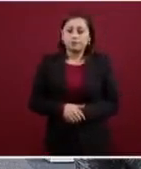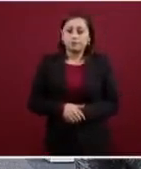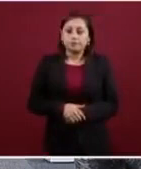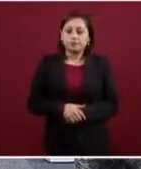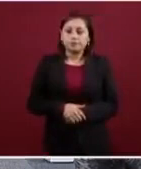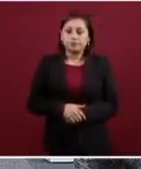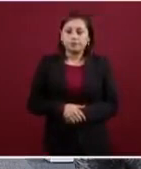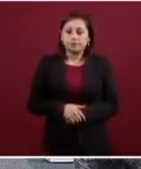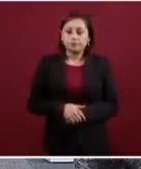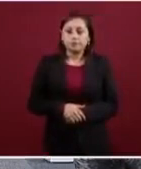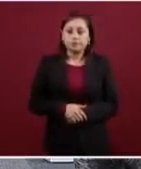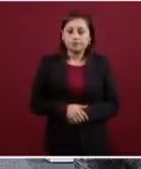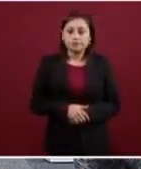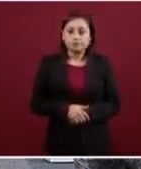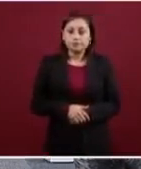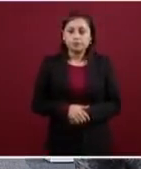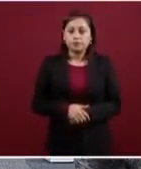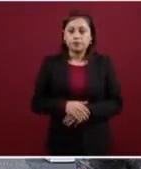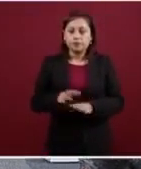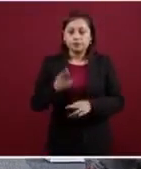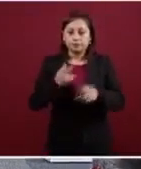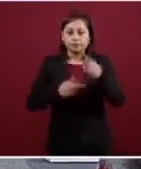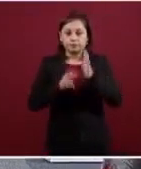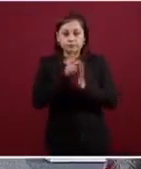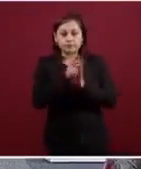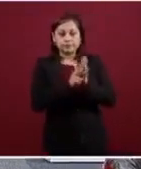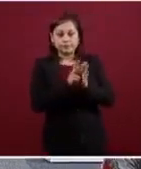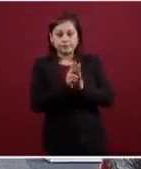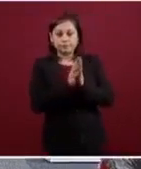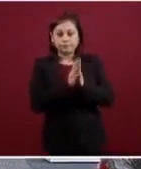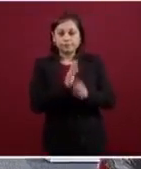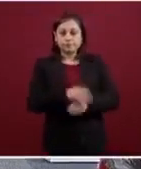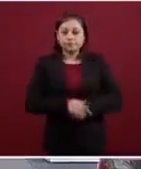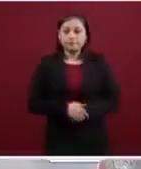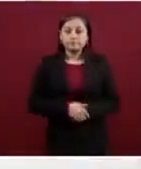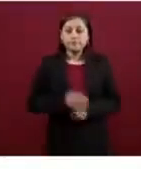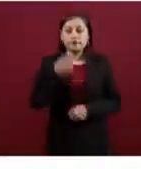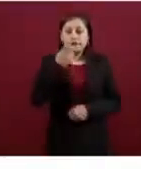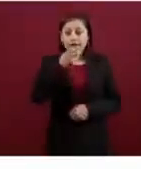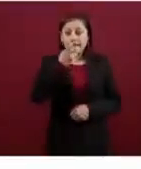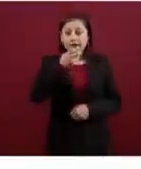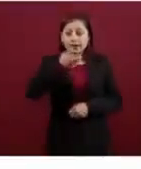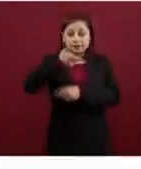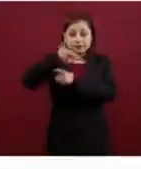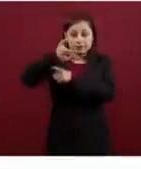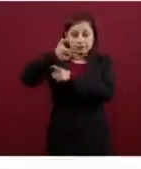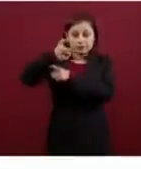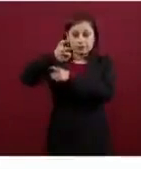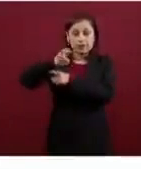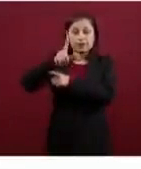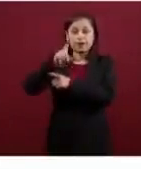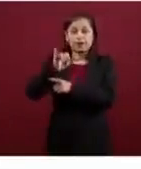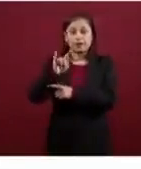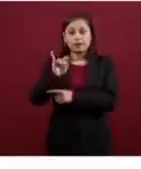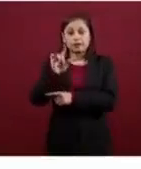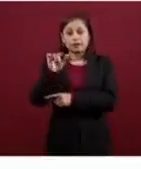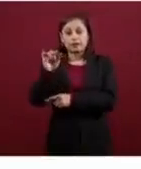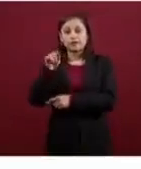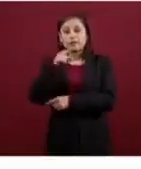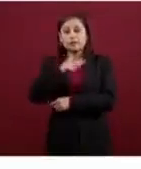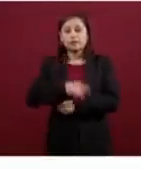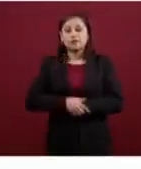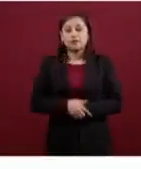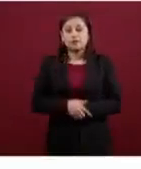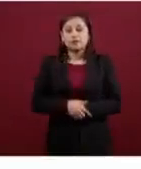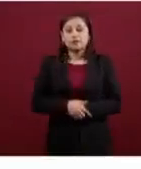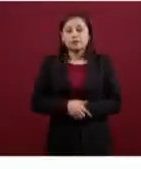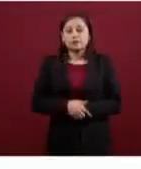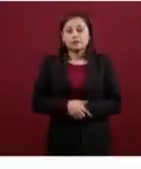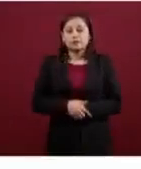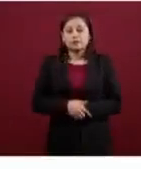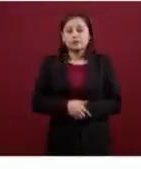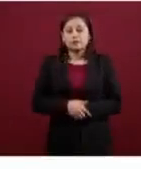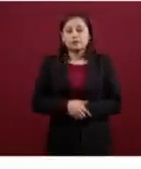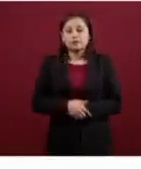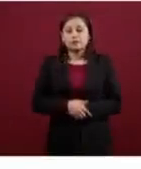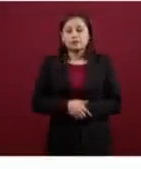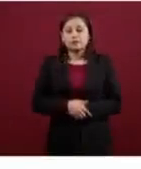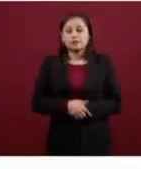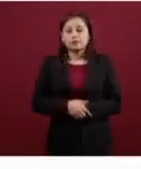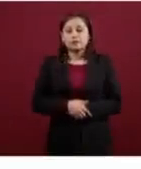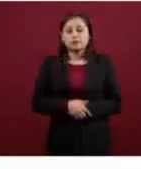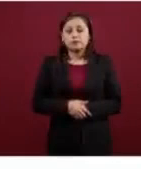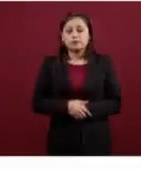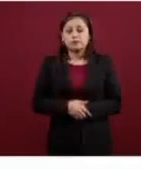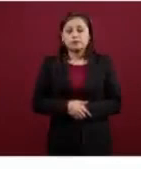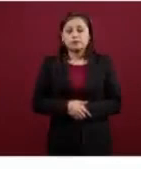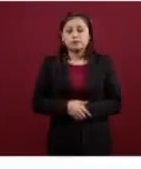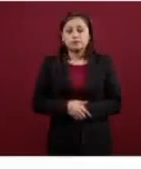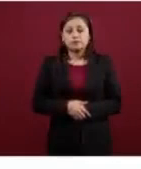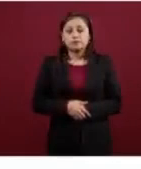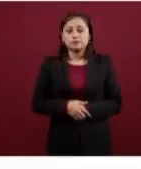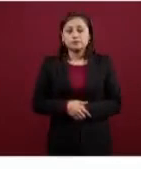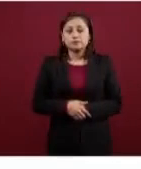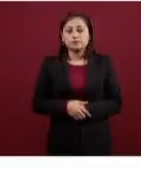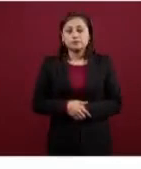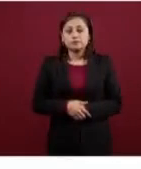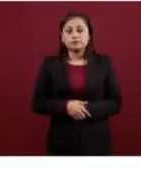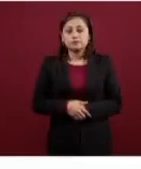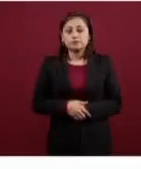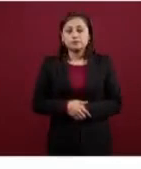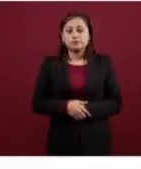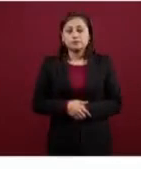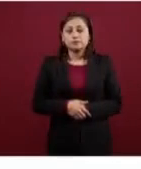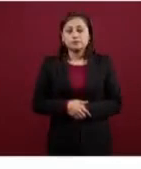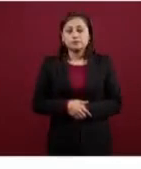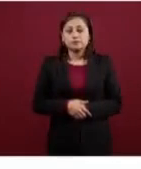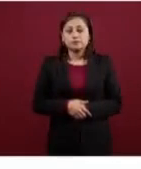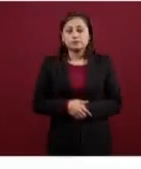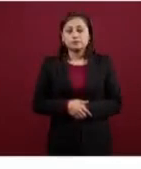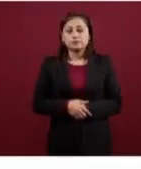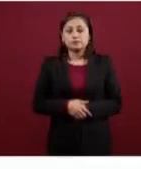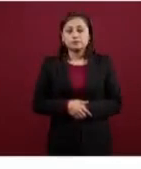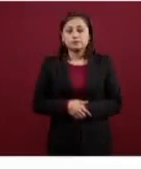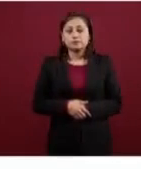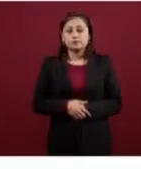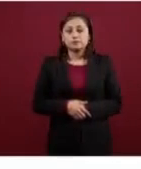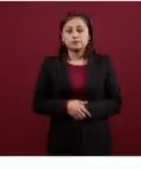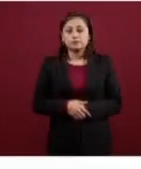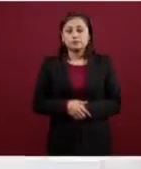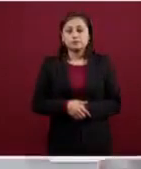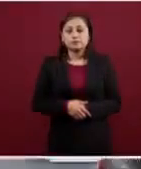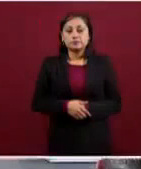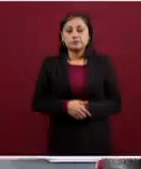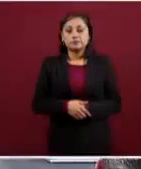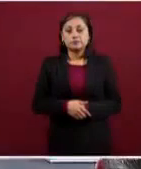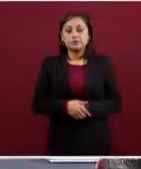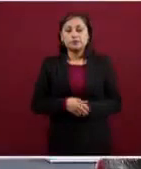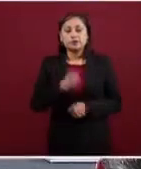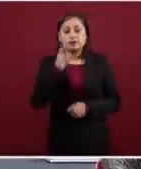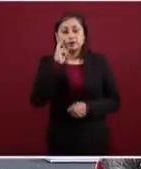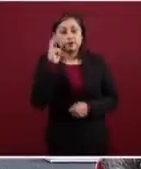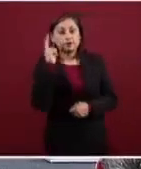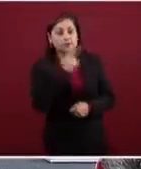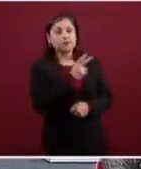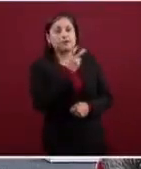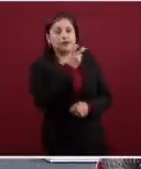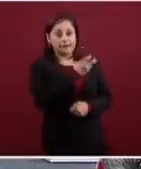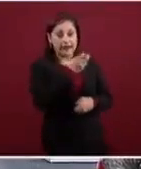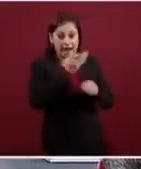Esa es la ametralladora Dillon Esa imagen es en prácticas de tiro, no es en el desarrollo